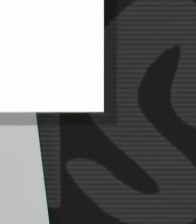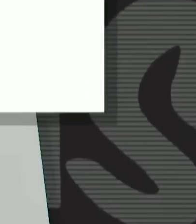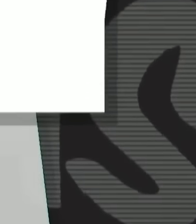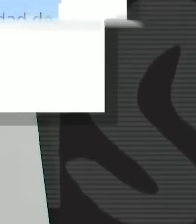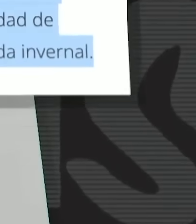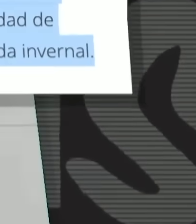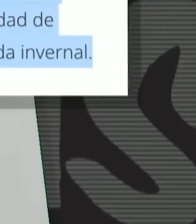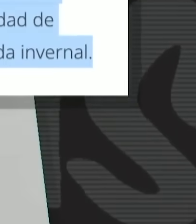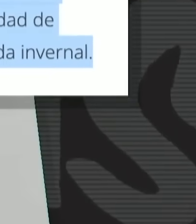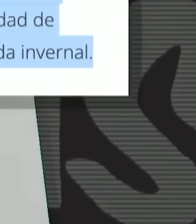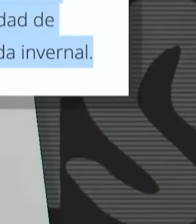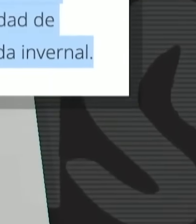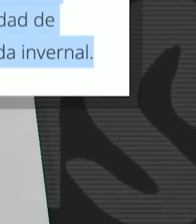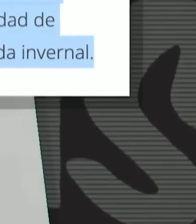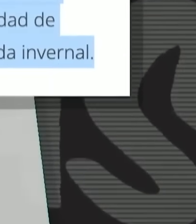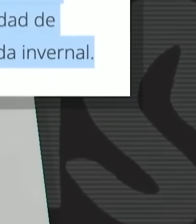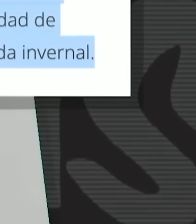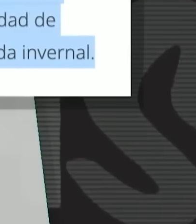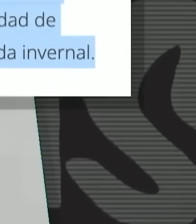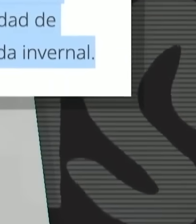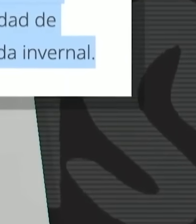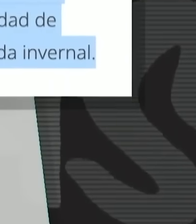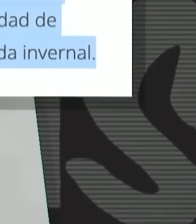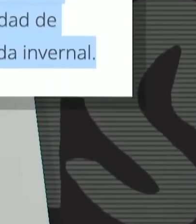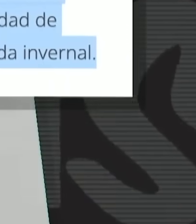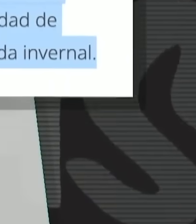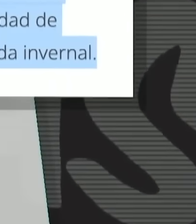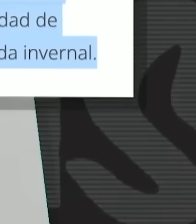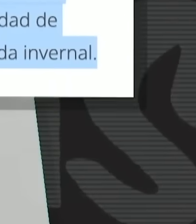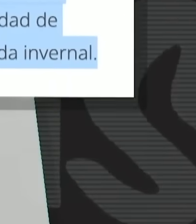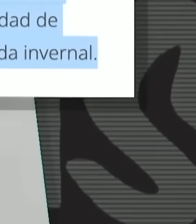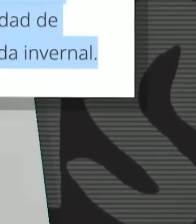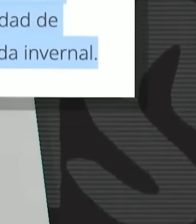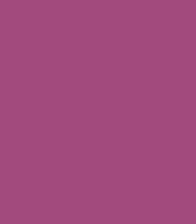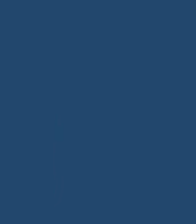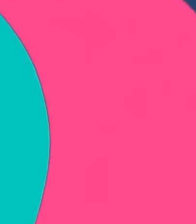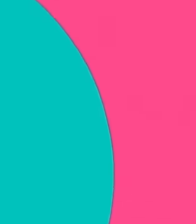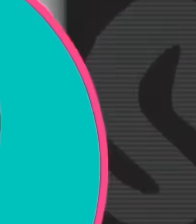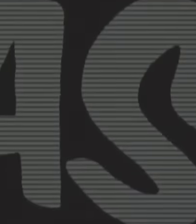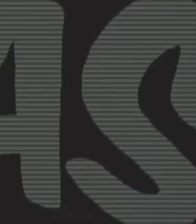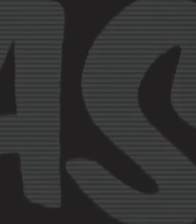estacional, las cuales están disponibles en todas las unidades médicas del sector público. Cinco.